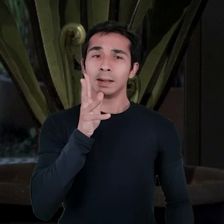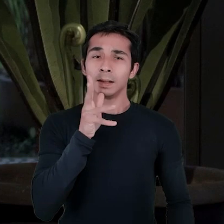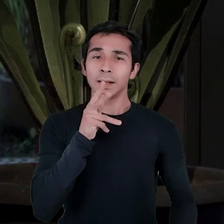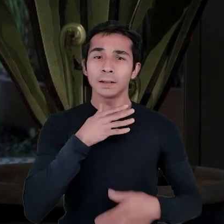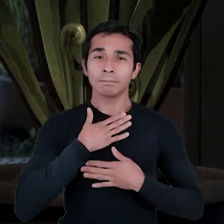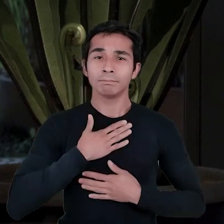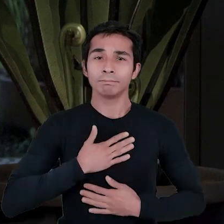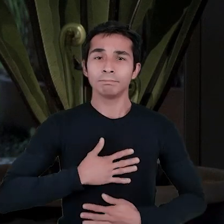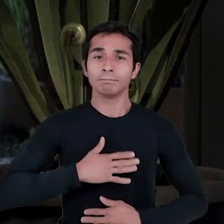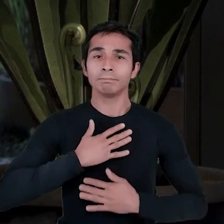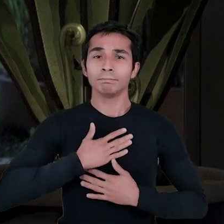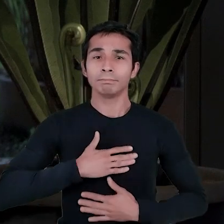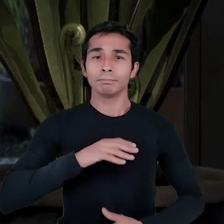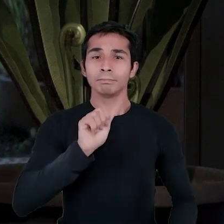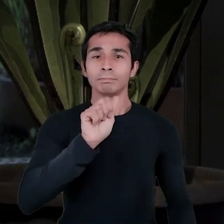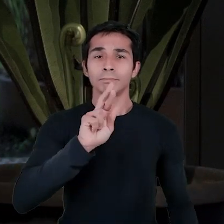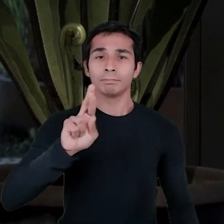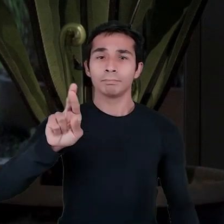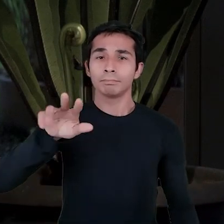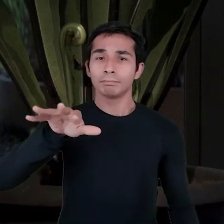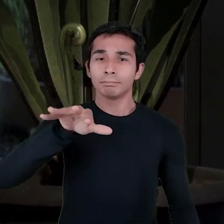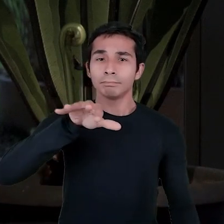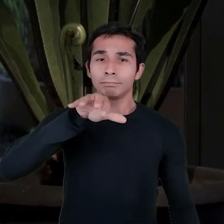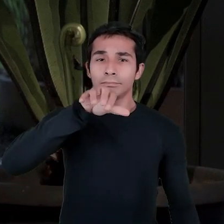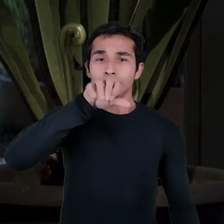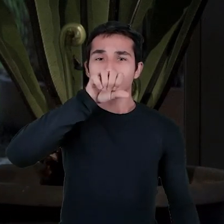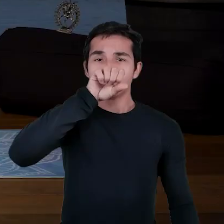Vamos inspirar lentamente o ar.